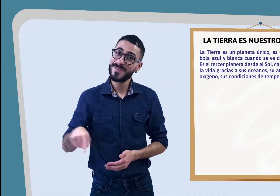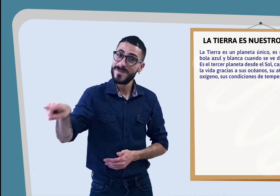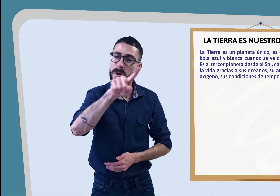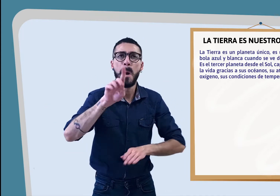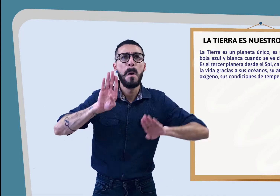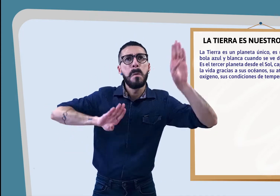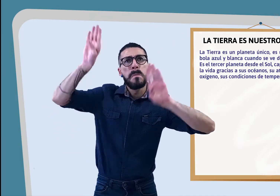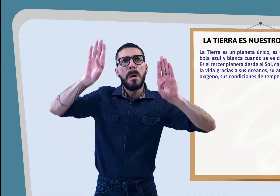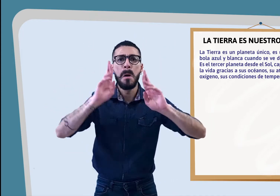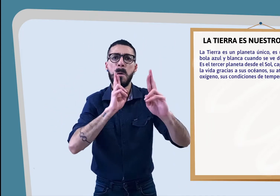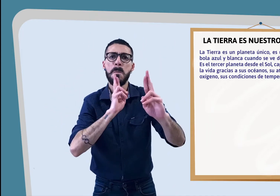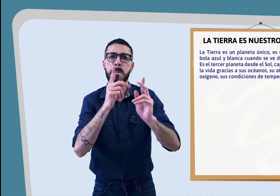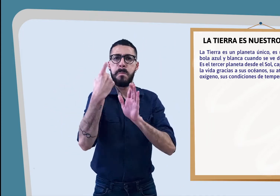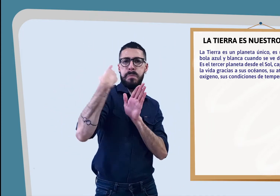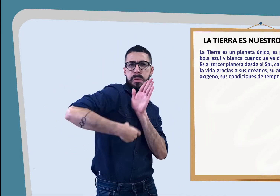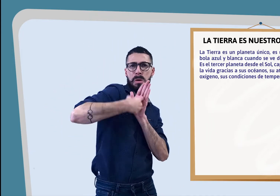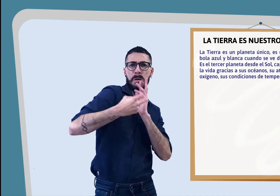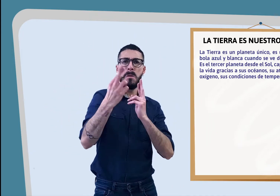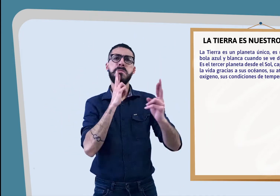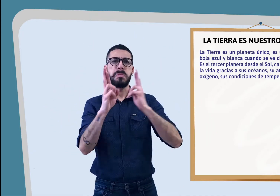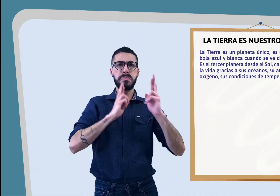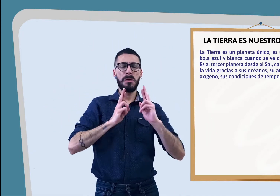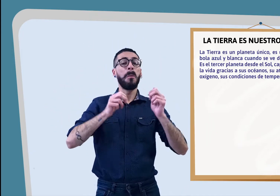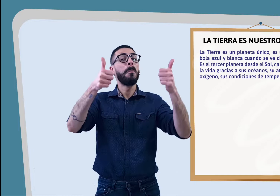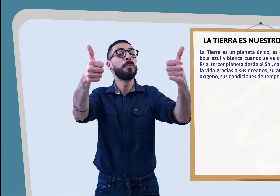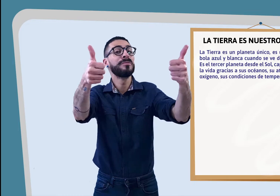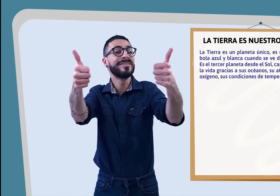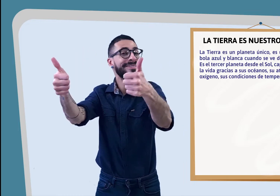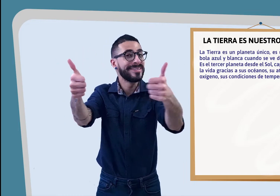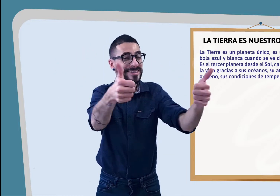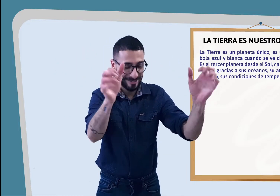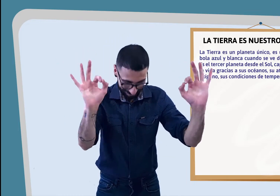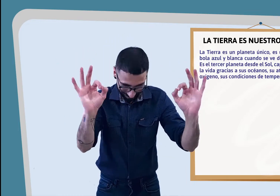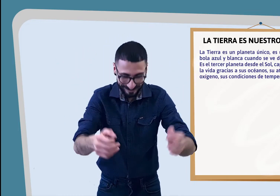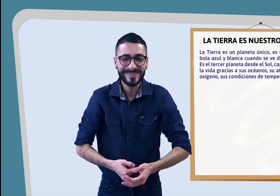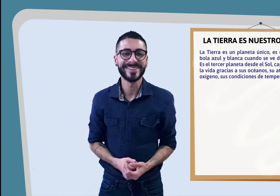Los felicito por sus participaciones y correcciones de mi expresión en lengua de señas. Excelente.